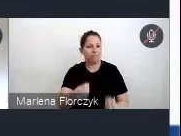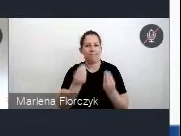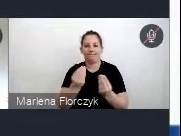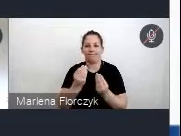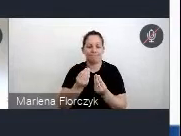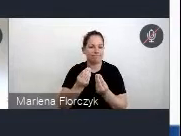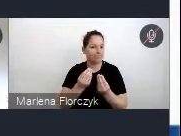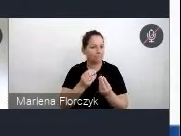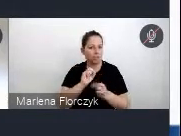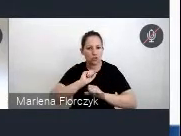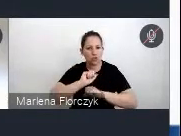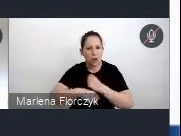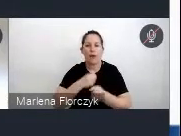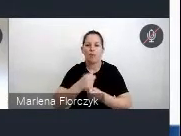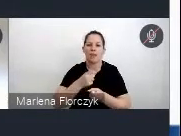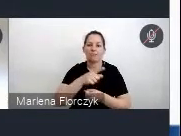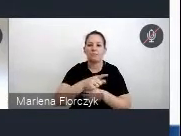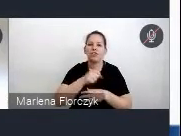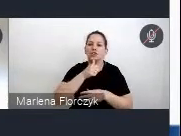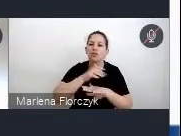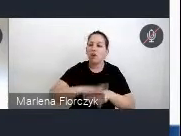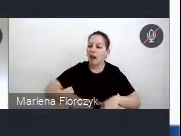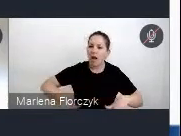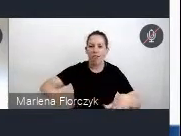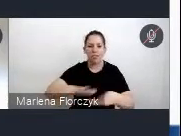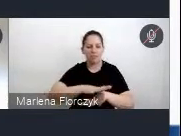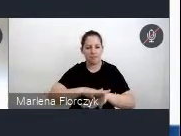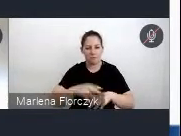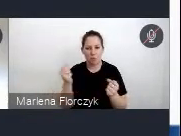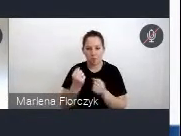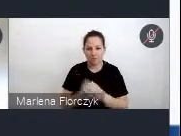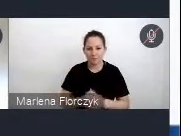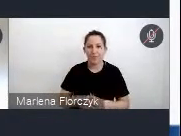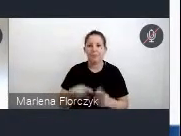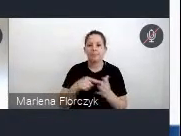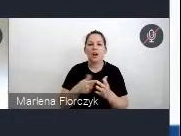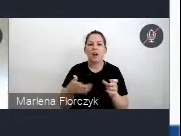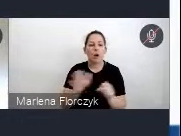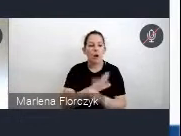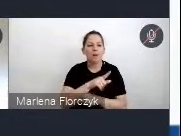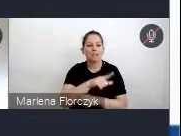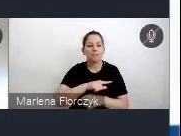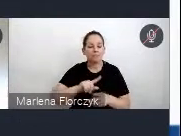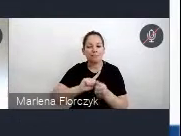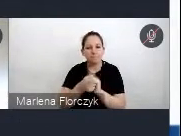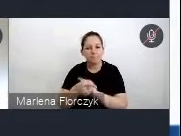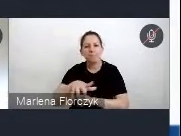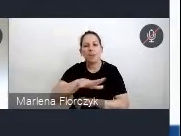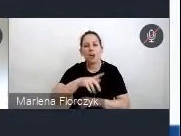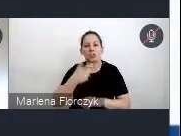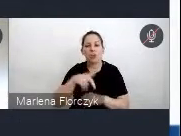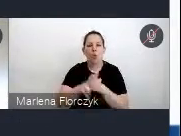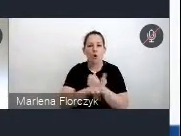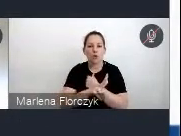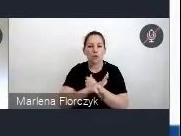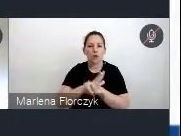działania na rzecz rozwoju miejskich terenów zieleni, w tym kompleksową rekultywację 183 hektarów